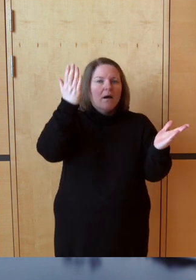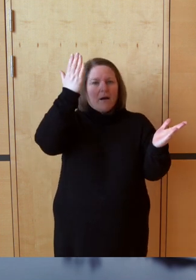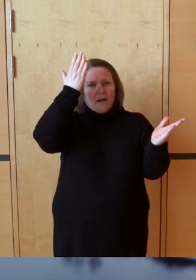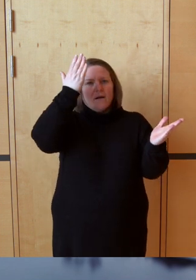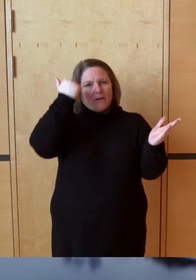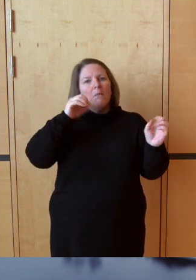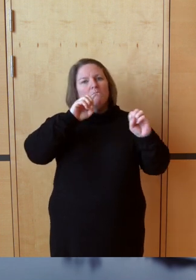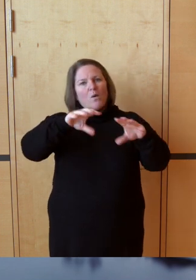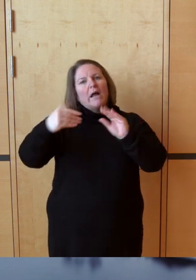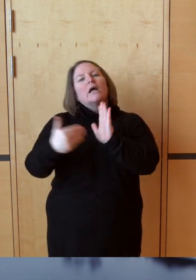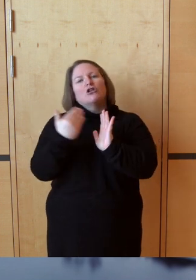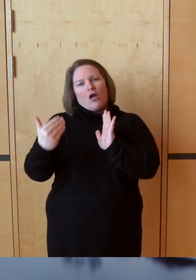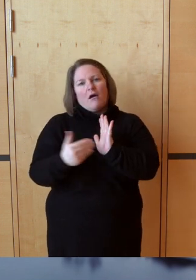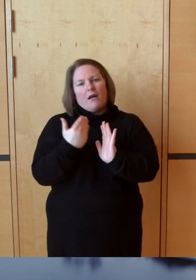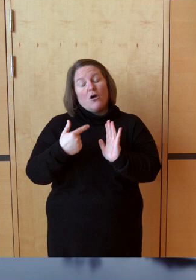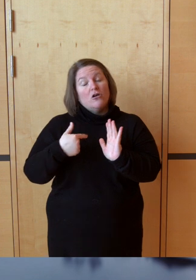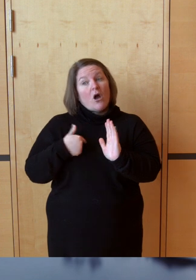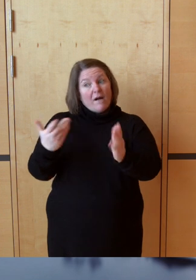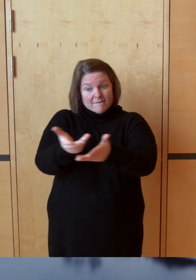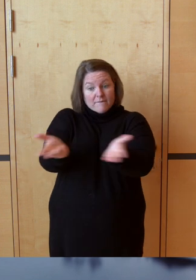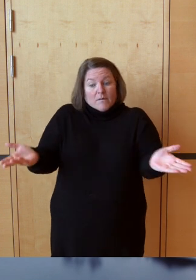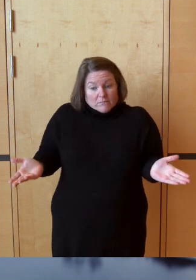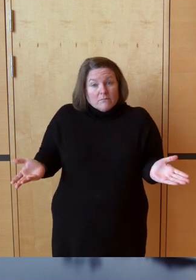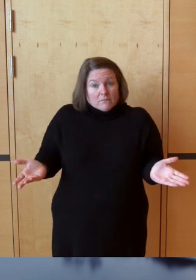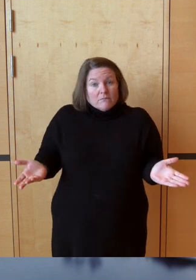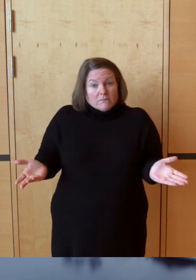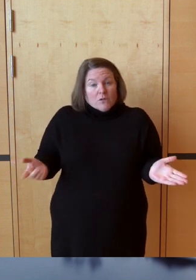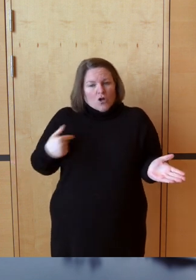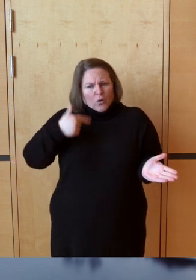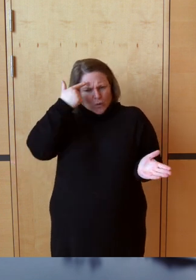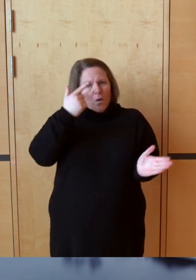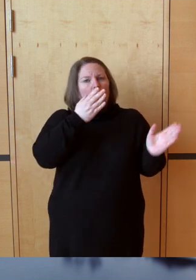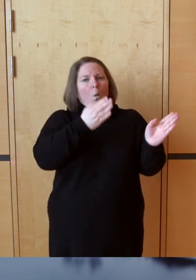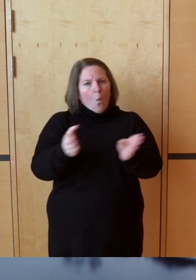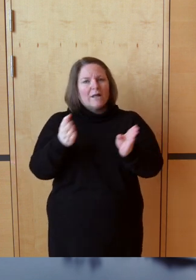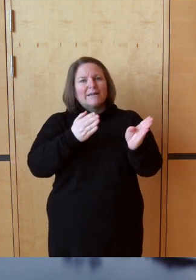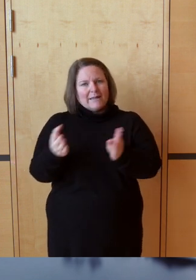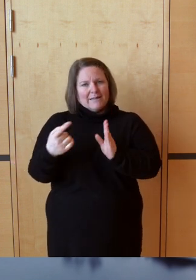Välkomnar det här och jag tror att ordningslagen kan behöva ses över framöver för vi har fler